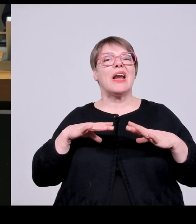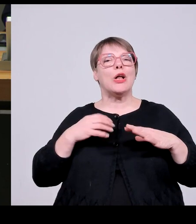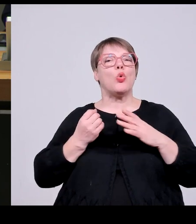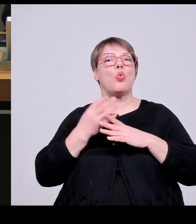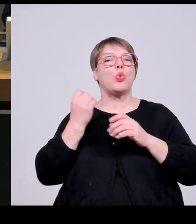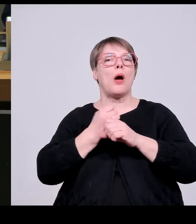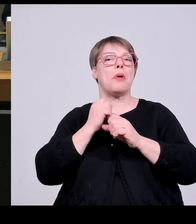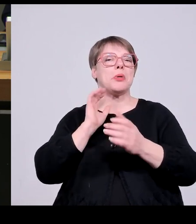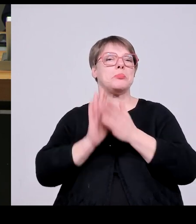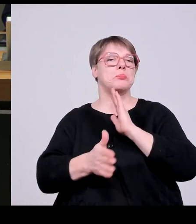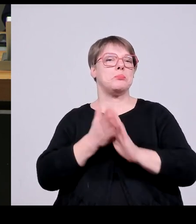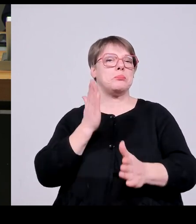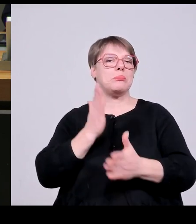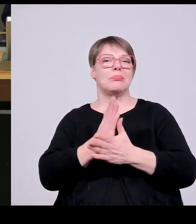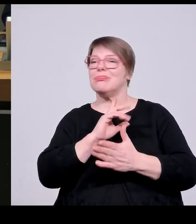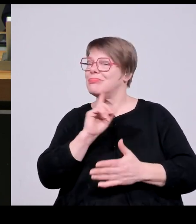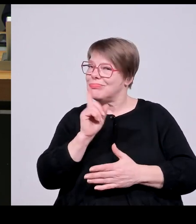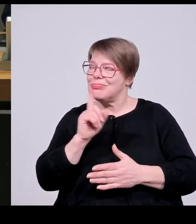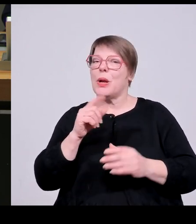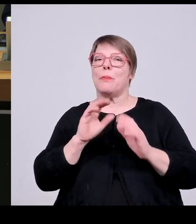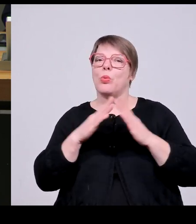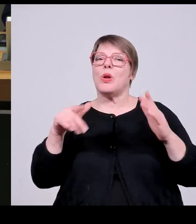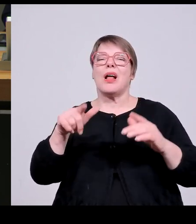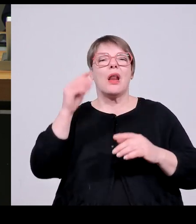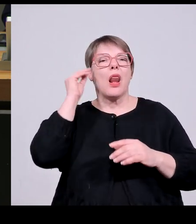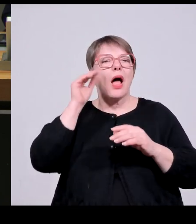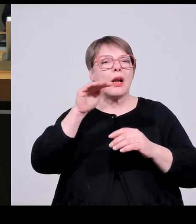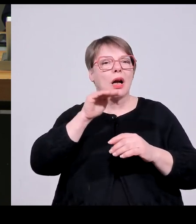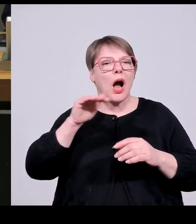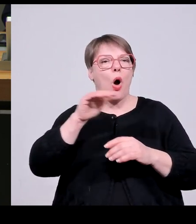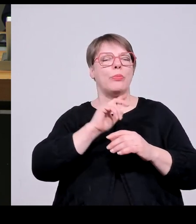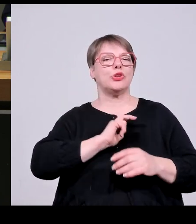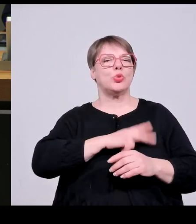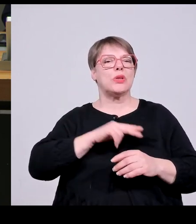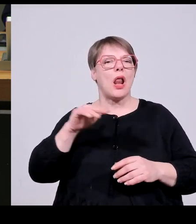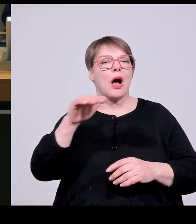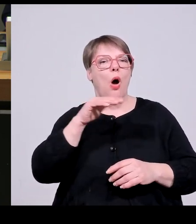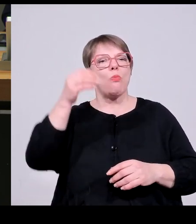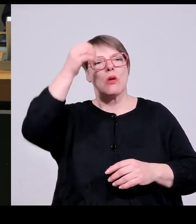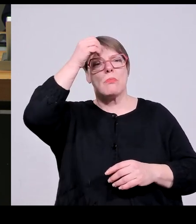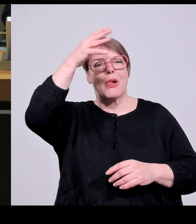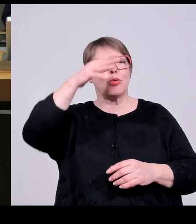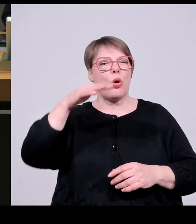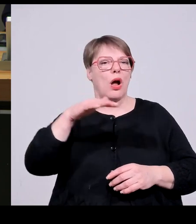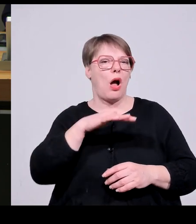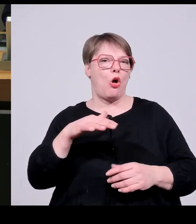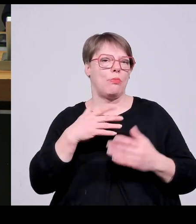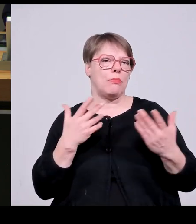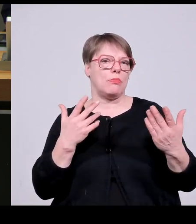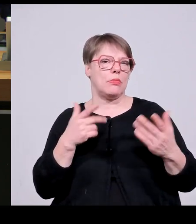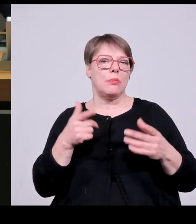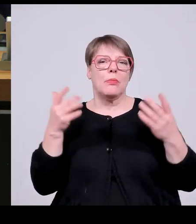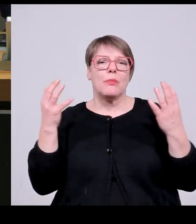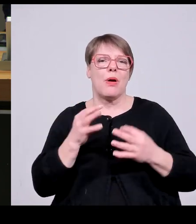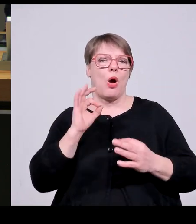den Bezirken auch vergleichbare Bedingungen herrs. Wir haben jetzt die Situation, dass zum Beispiel Steglitz Zehlendorf drei kommunale Bibliotheken gibt